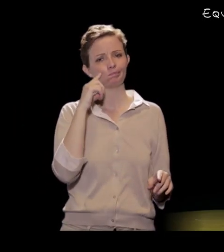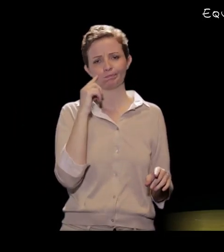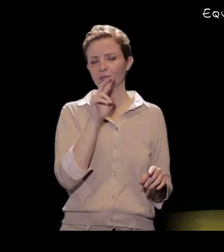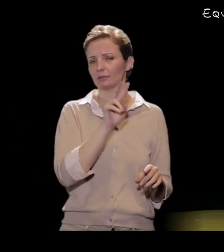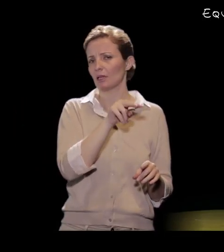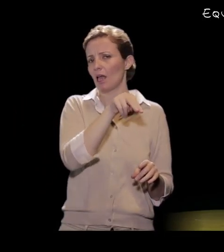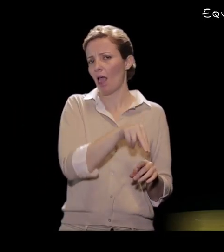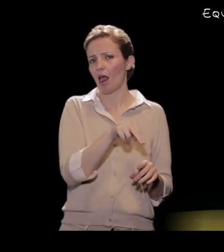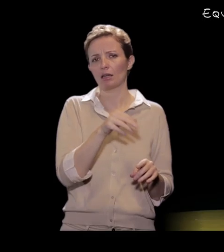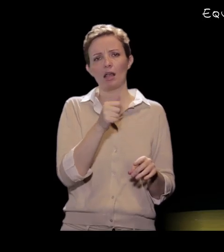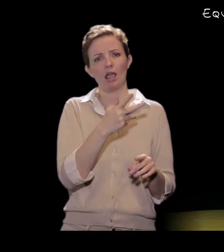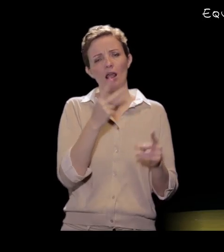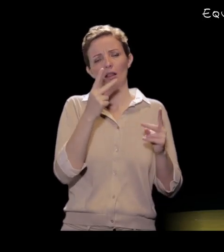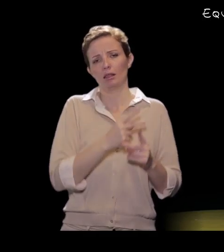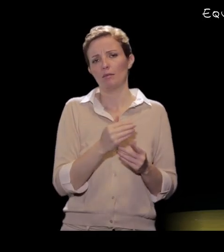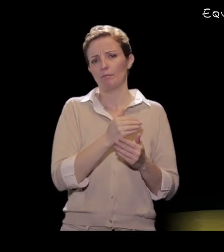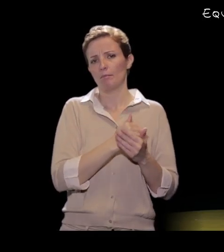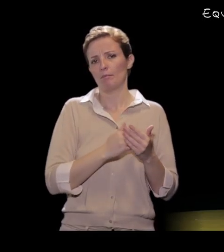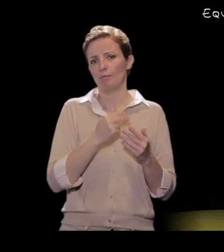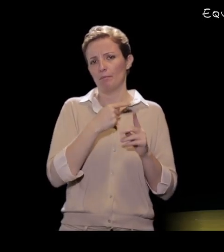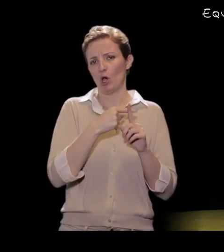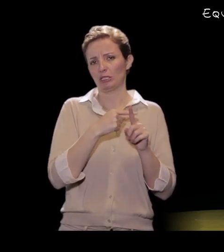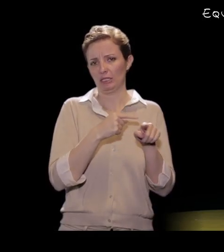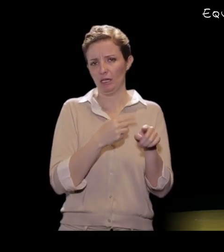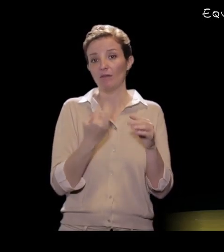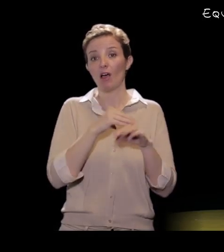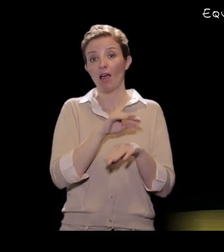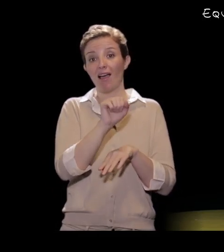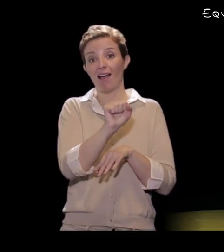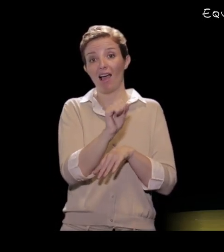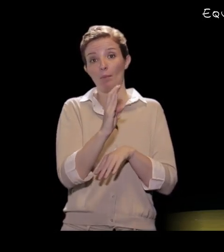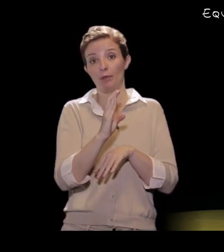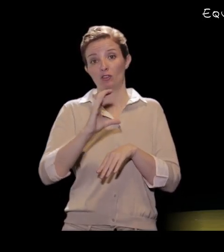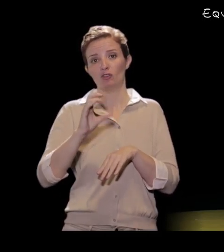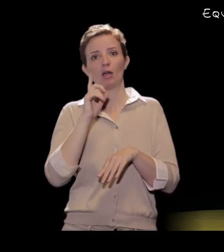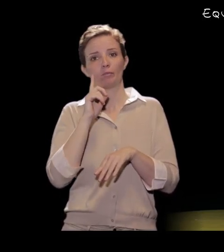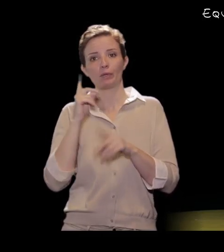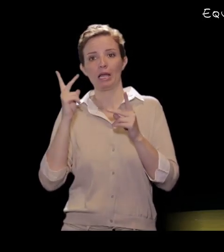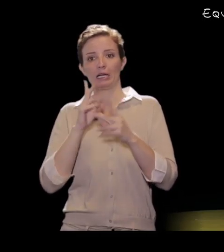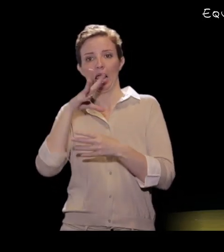e a, b e c appartengono ai numeri reali sempre con a diverso da 0.